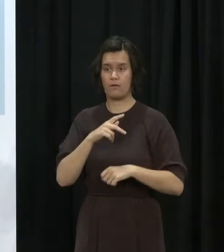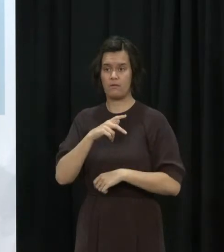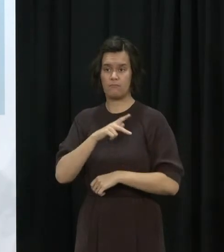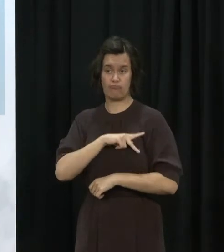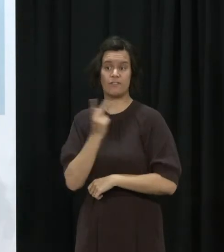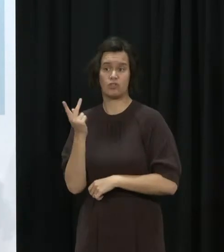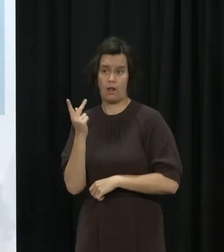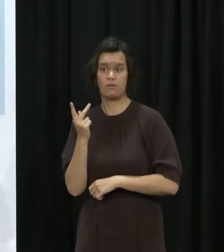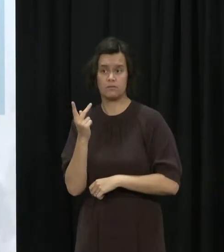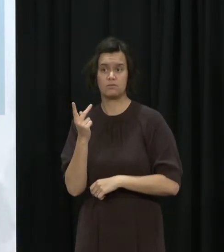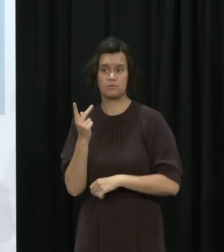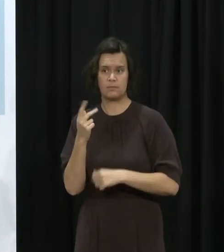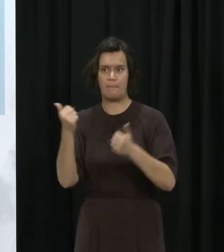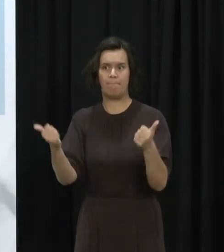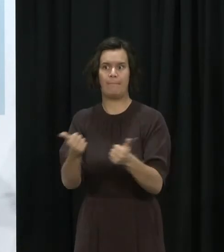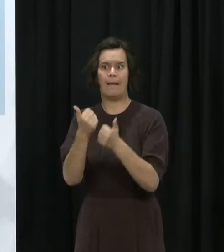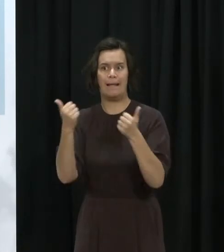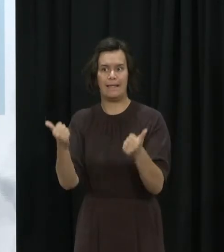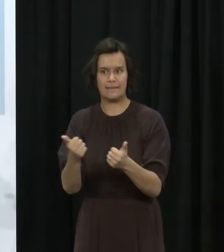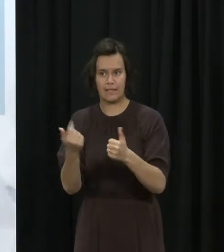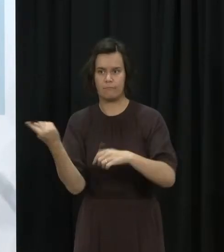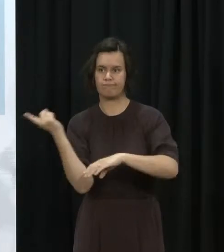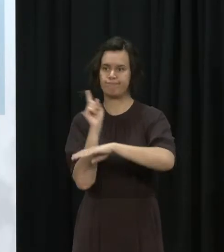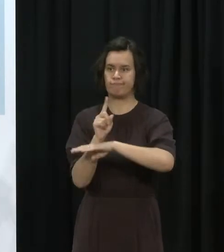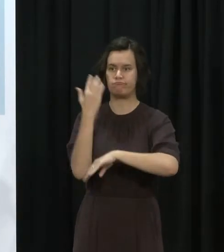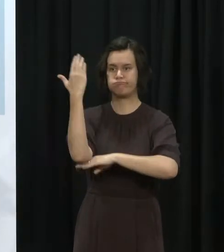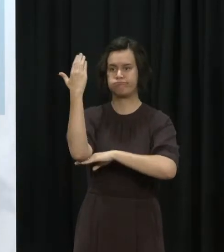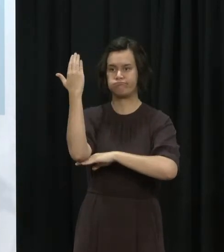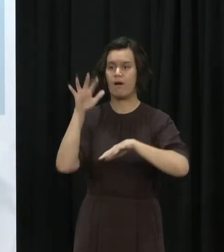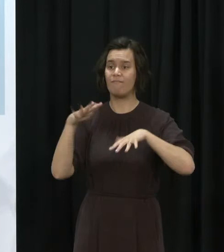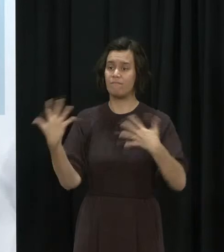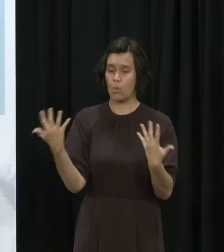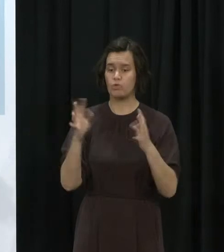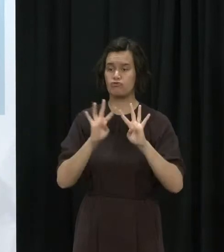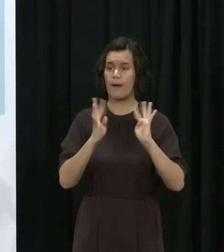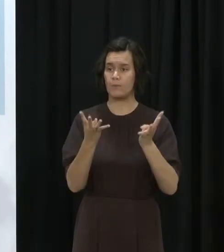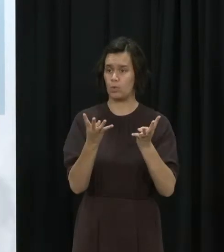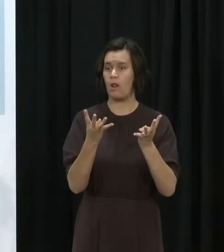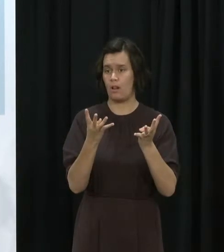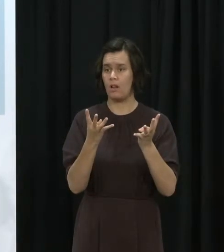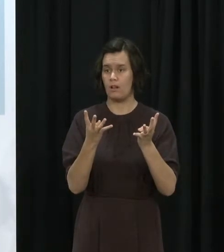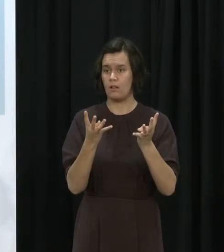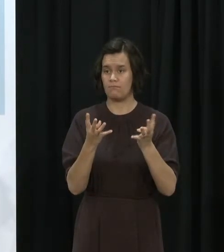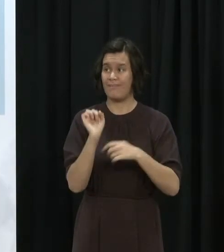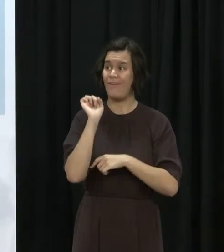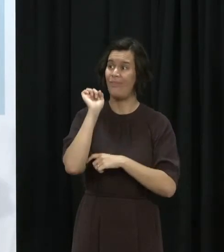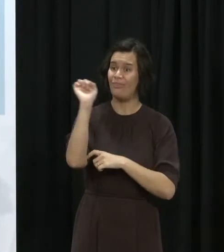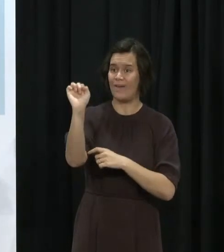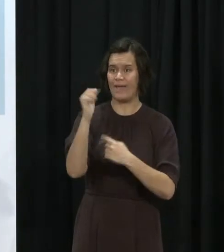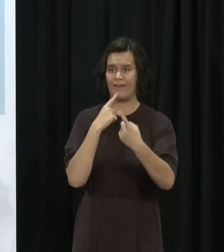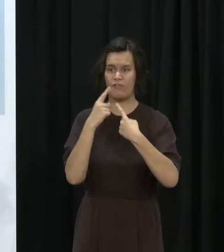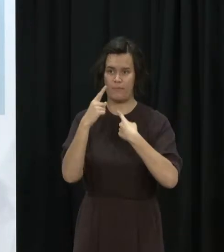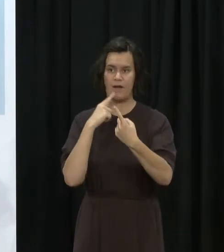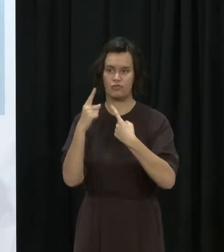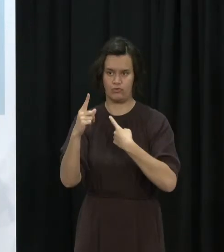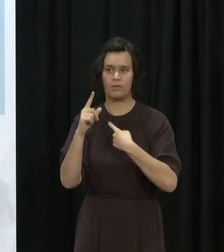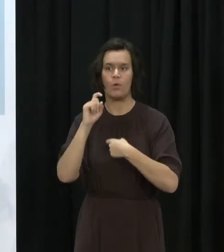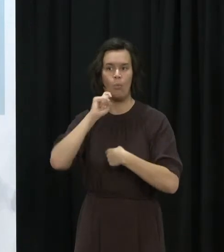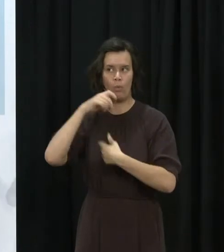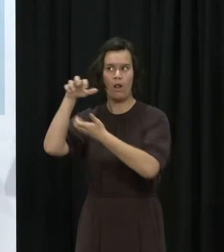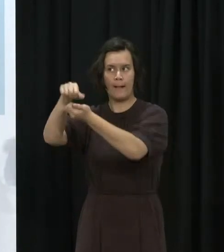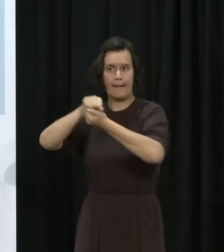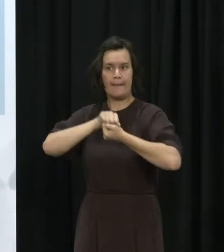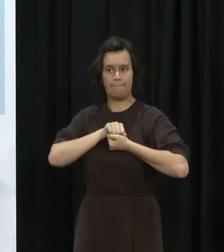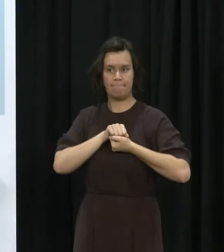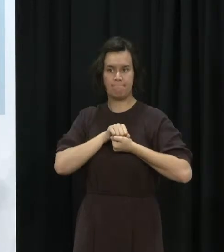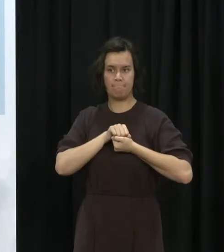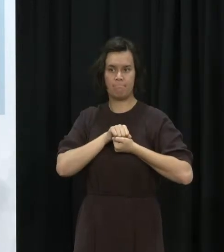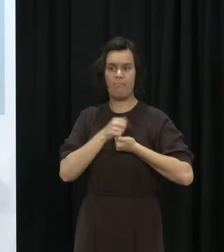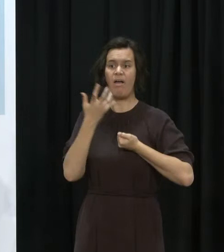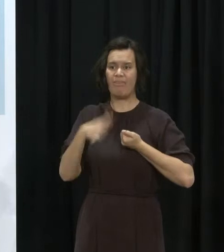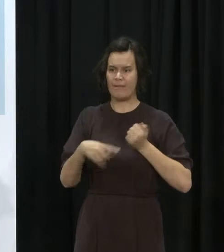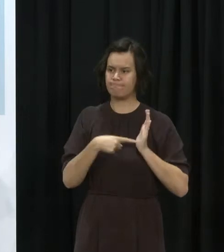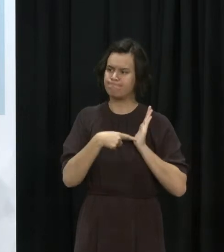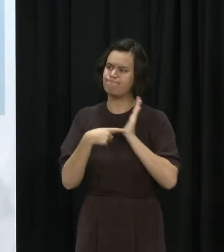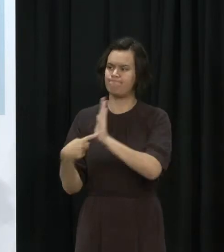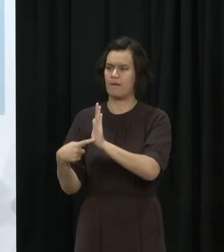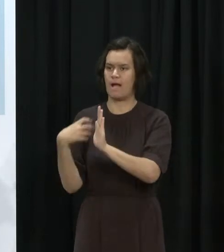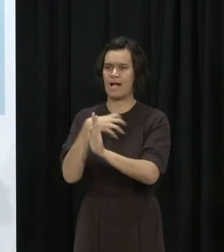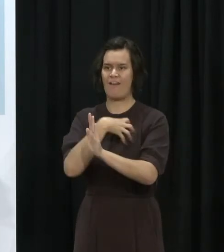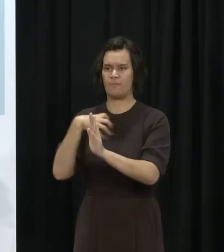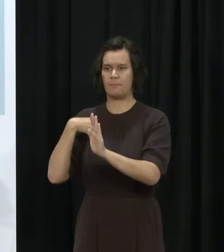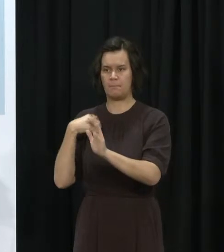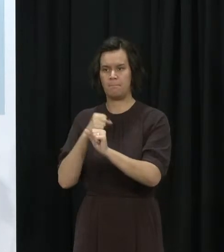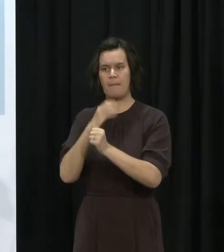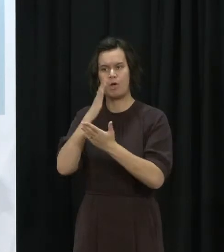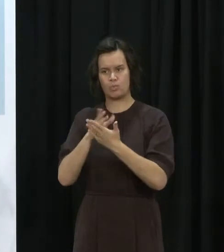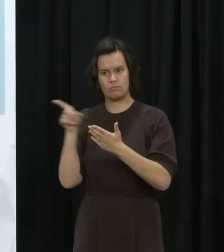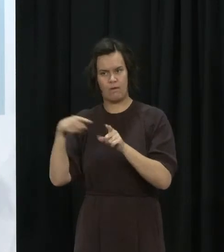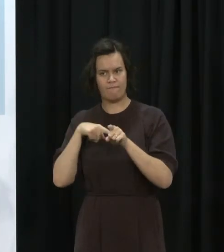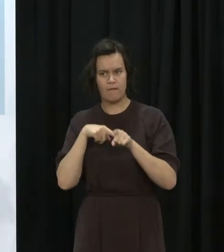kano. He maha nga roopu Maori